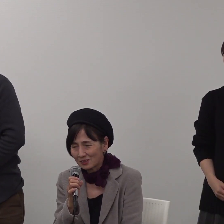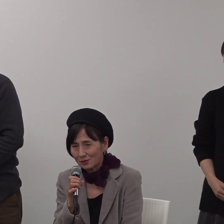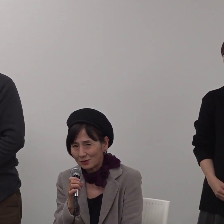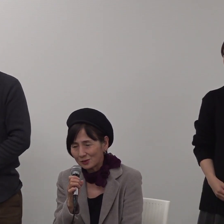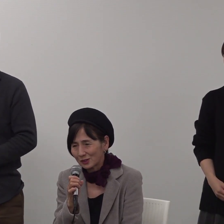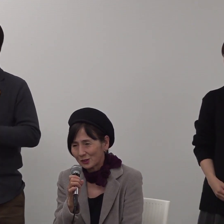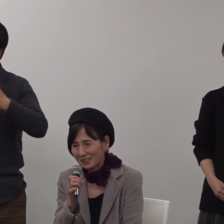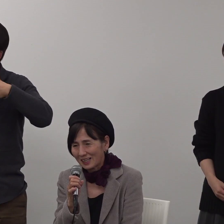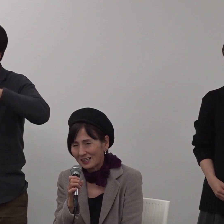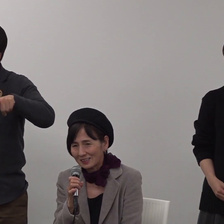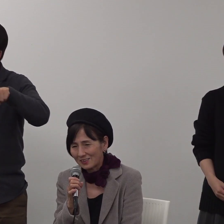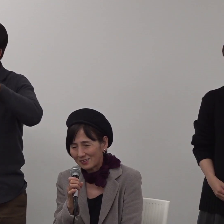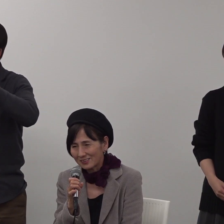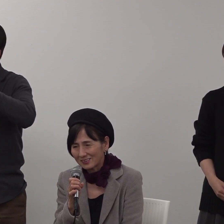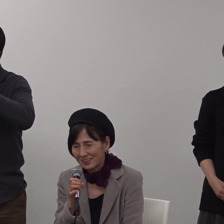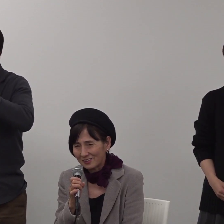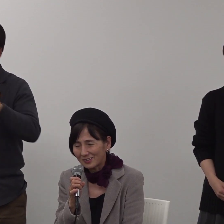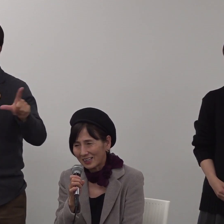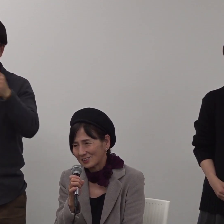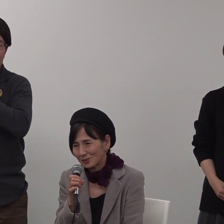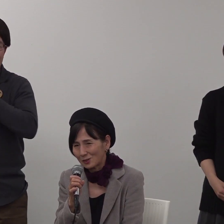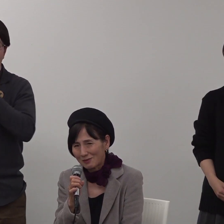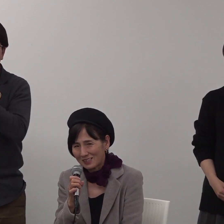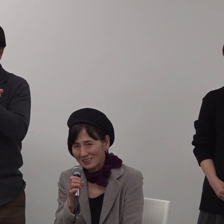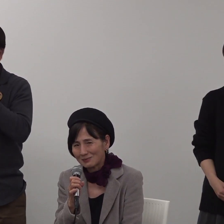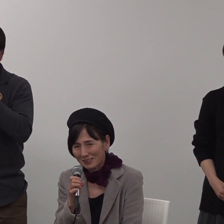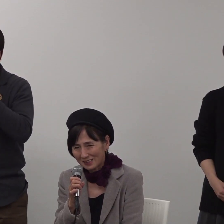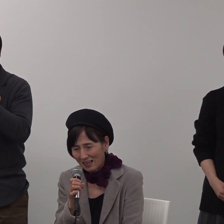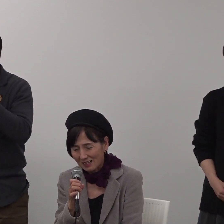を作りたいとこれを活動名にしました